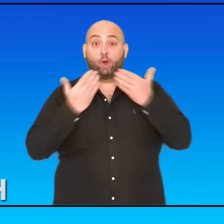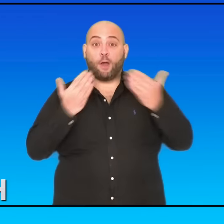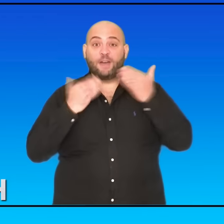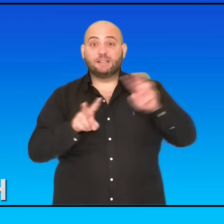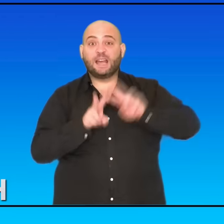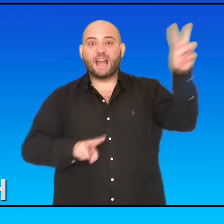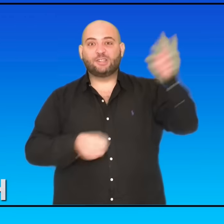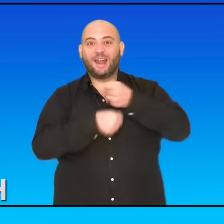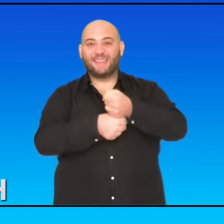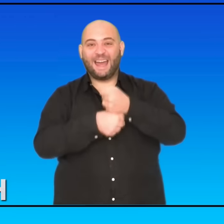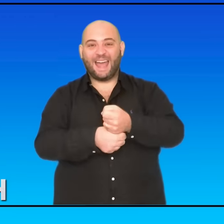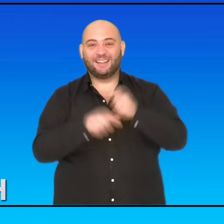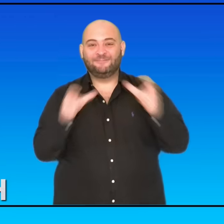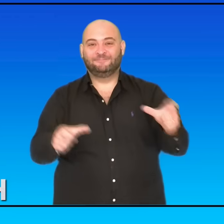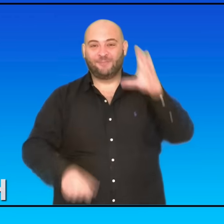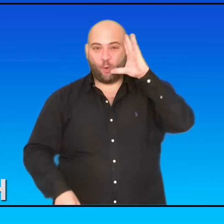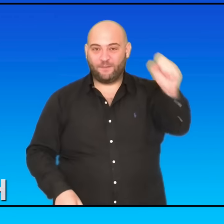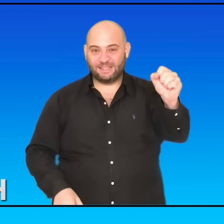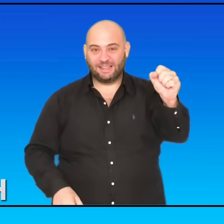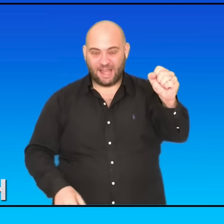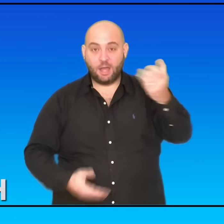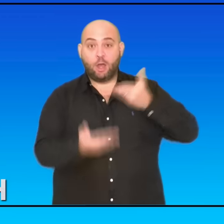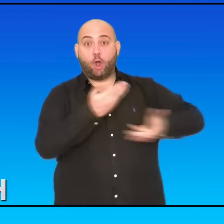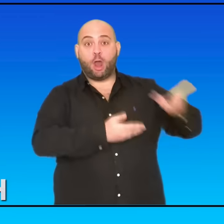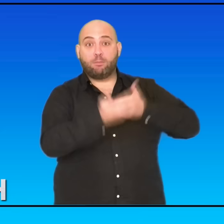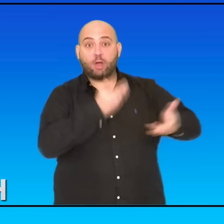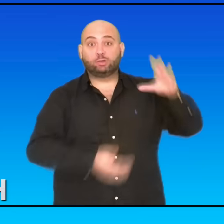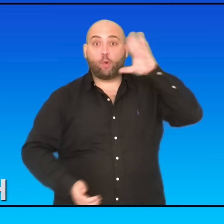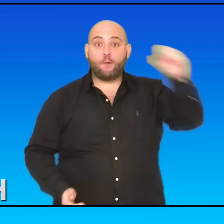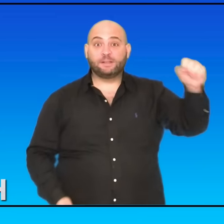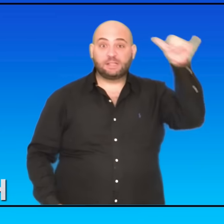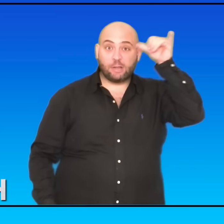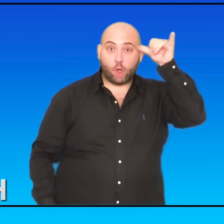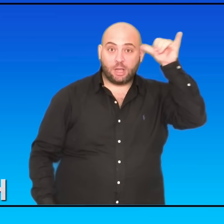La Conferenza Nazionale Universitaria dei Delegati per la Disabilità (CNUDD) in collaborazione con